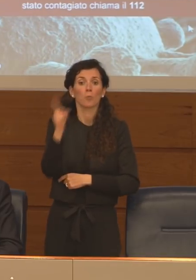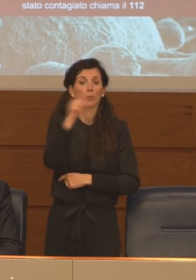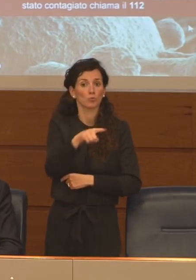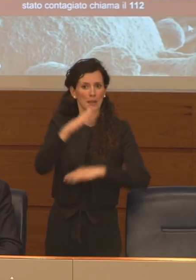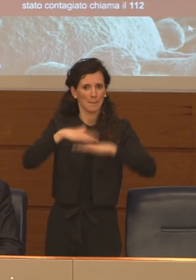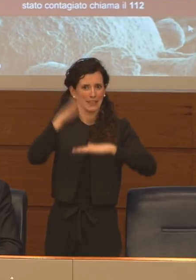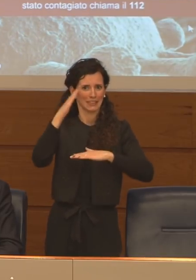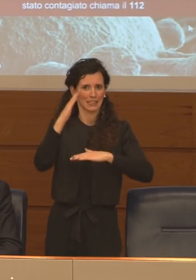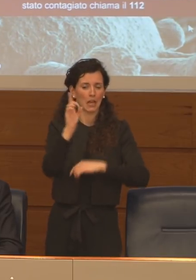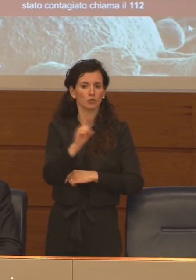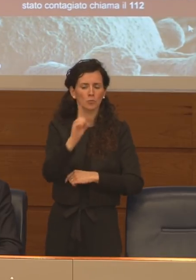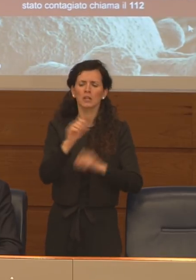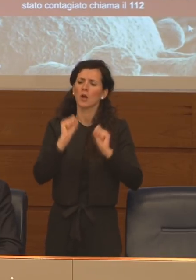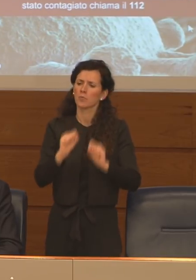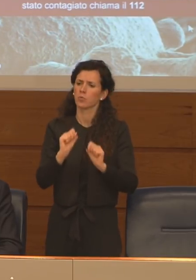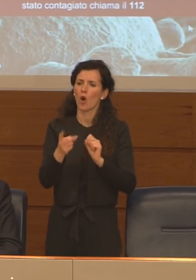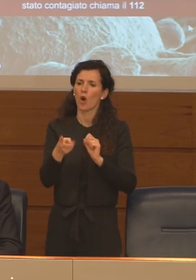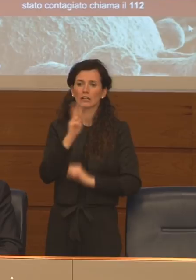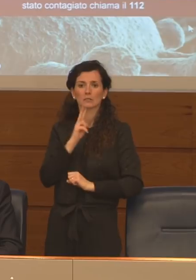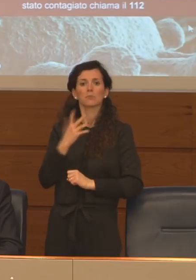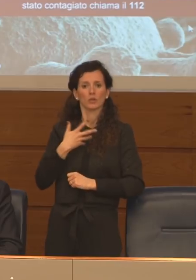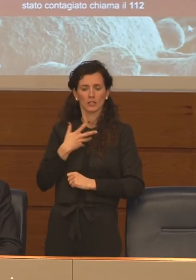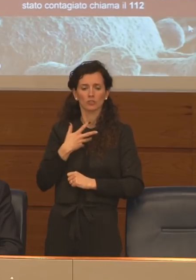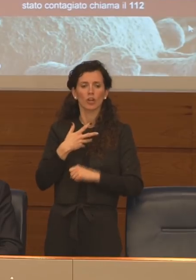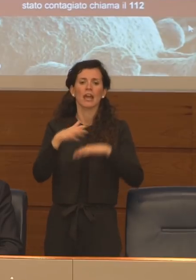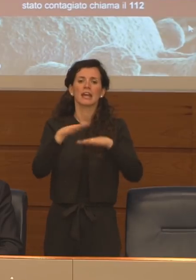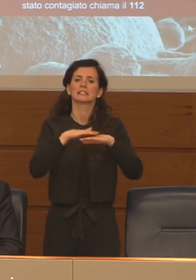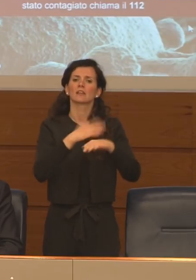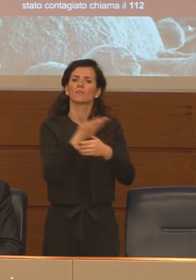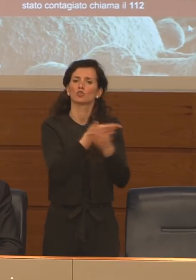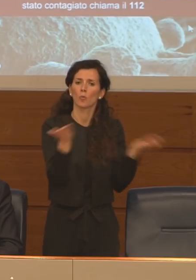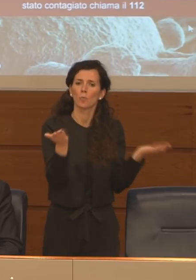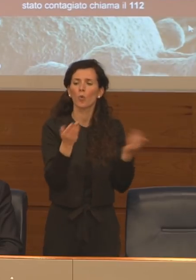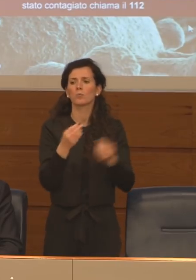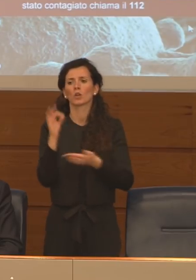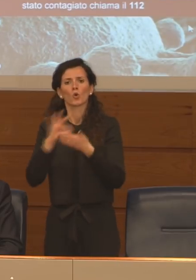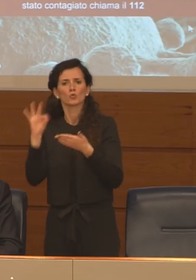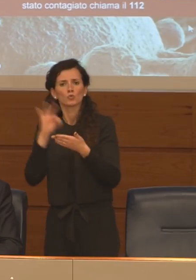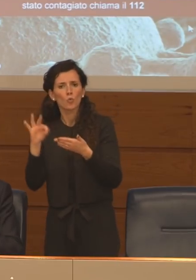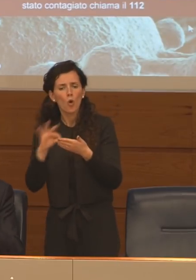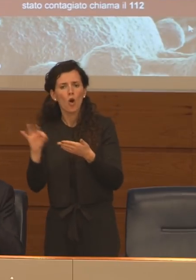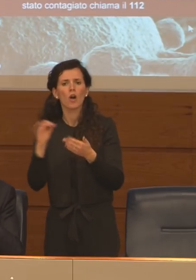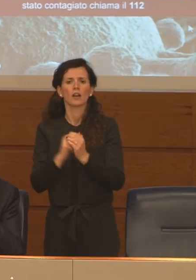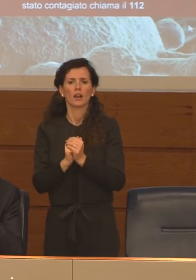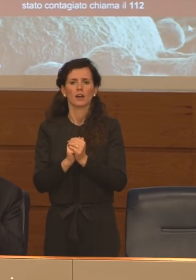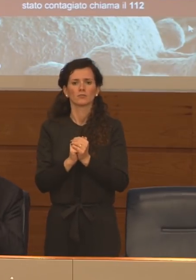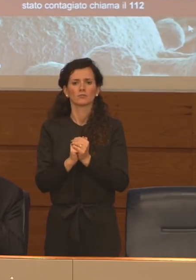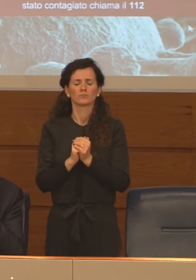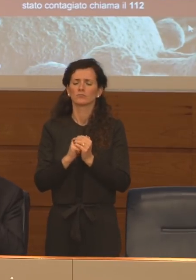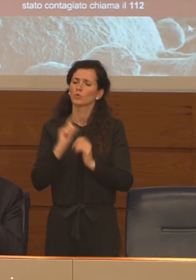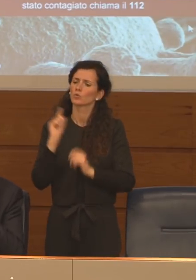risposte del caso su esercizi pubblici, su scuole, su tutta una serie di attività